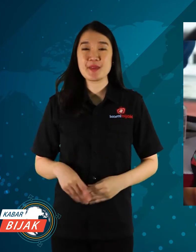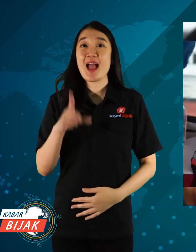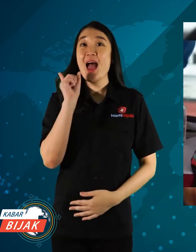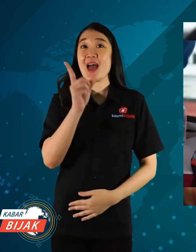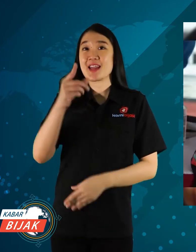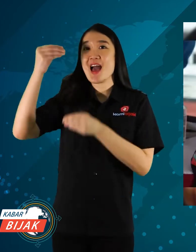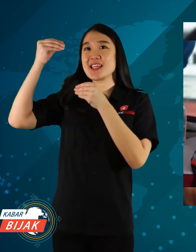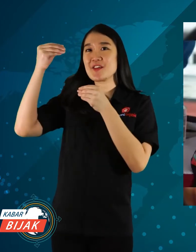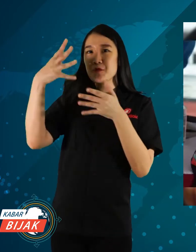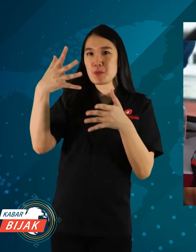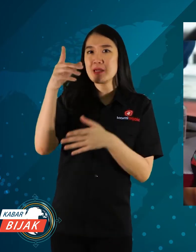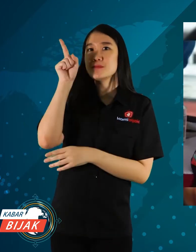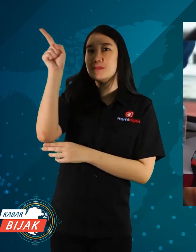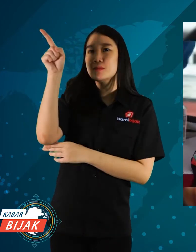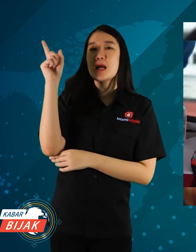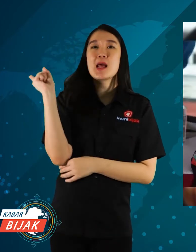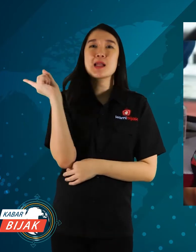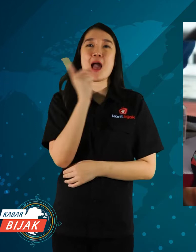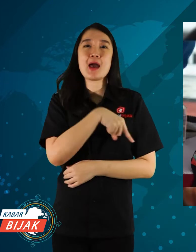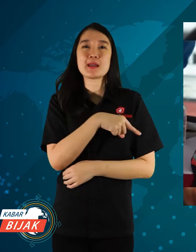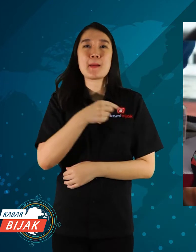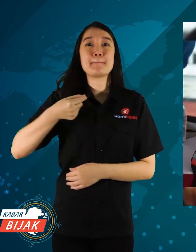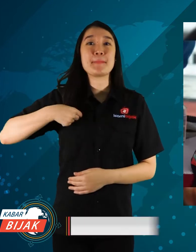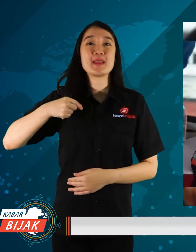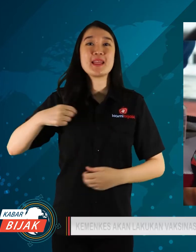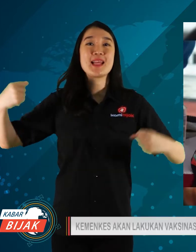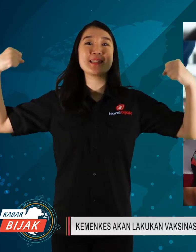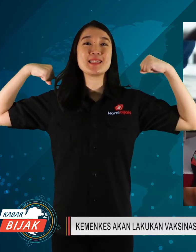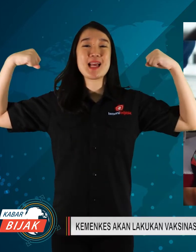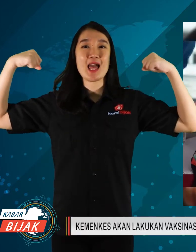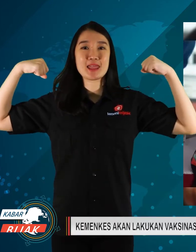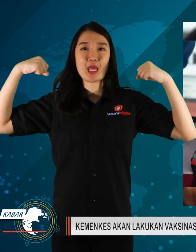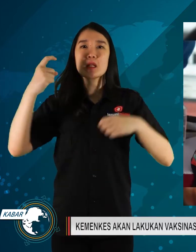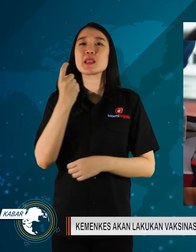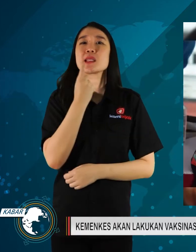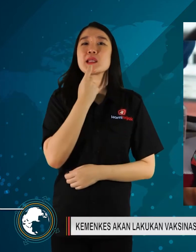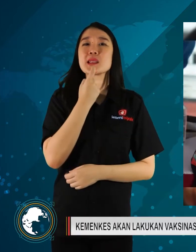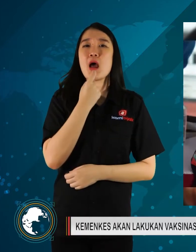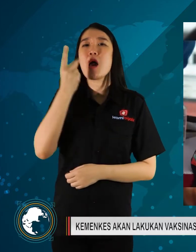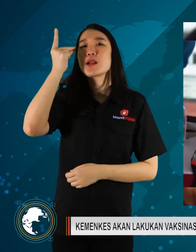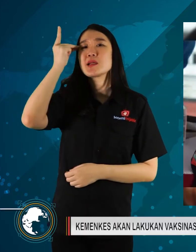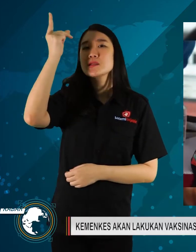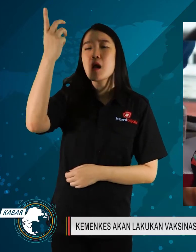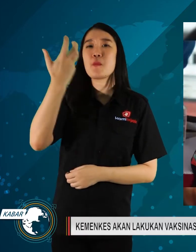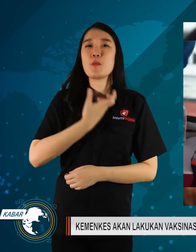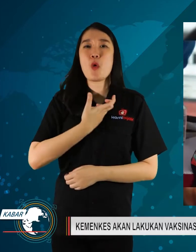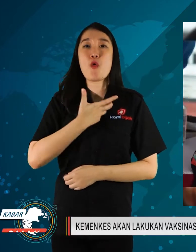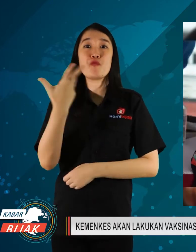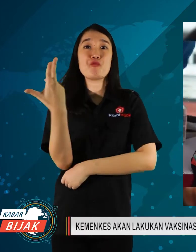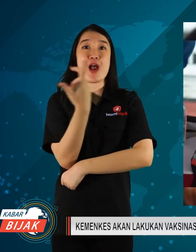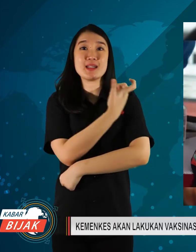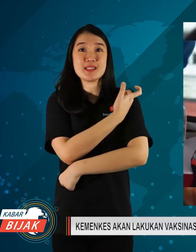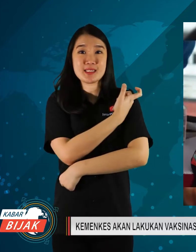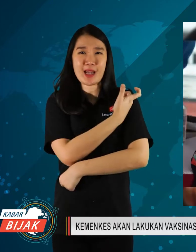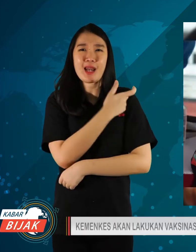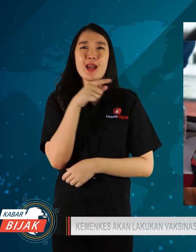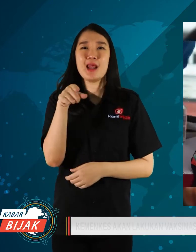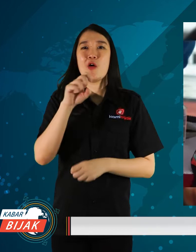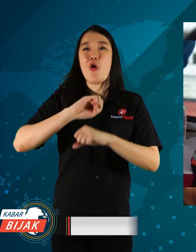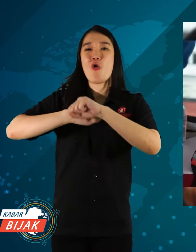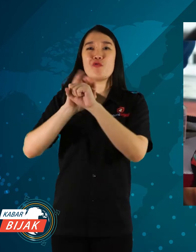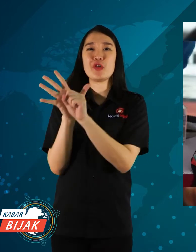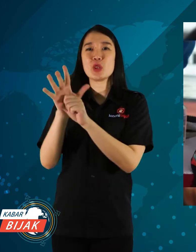Informasi dari Kementerian Kesehatan tentang rencana vaksinasi Covid-19